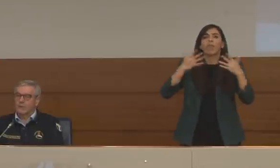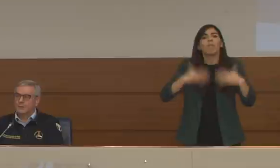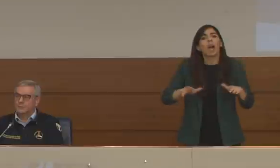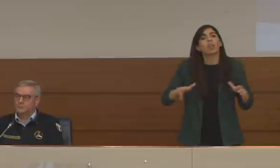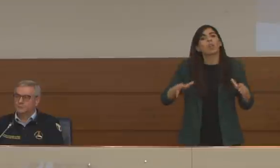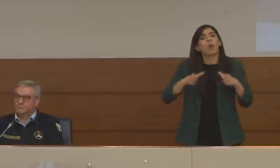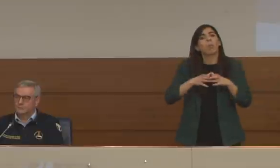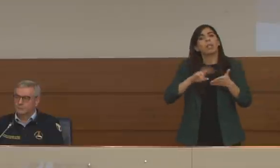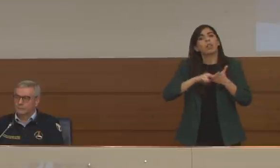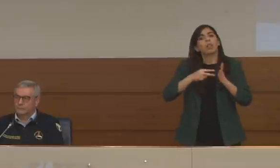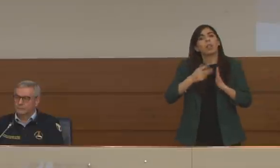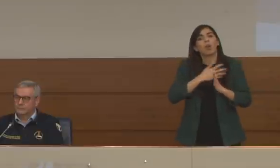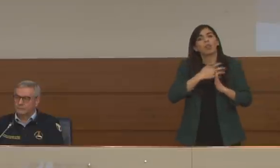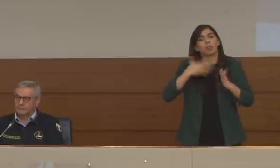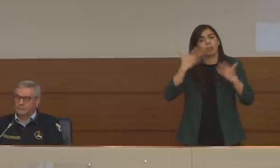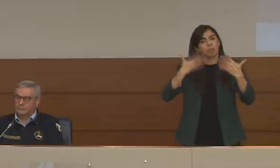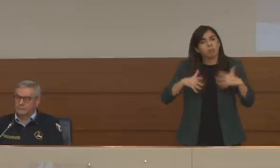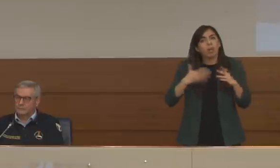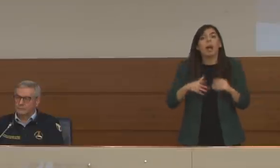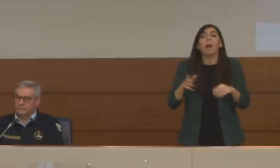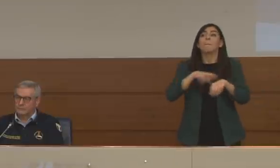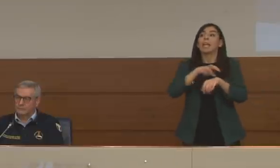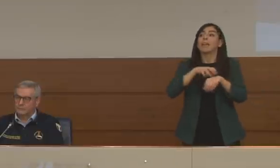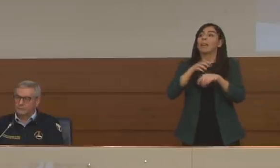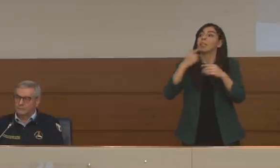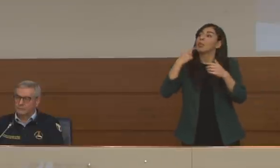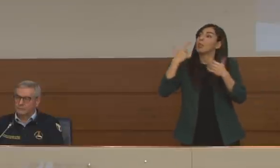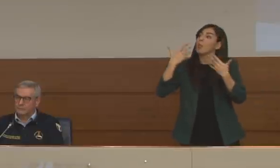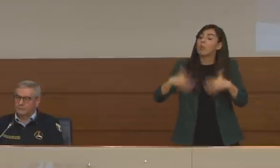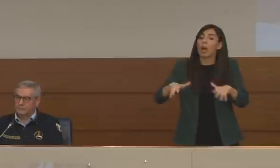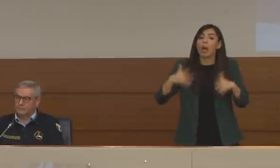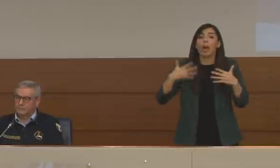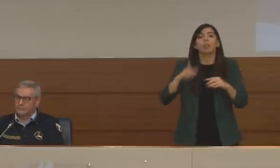come ribadito dal Ministro e come ribadito sostanzialmente da tutte le